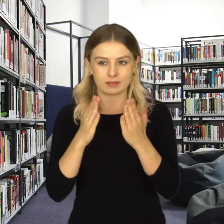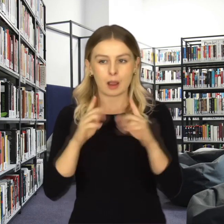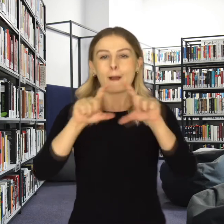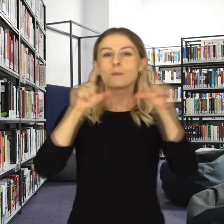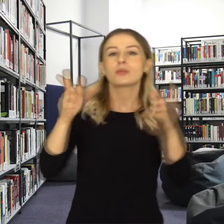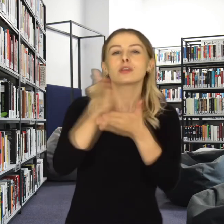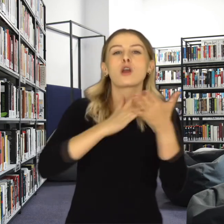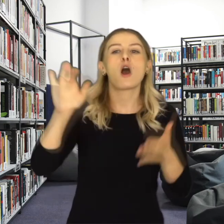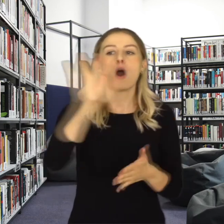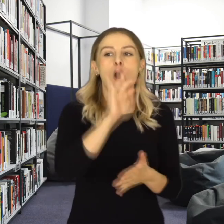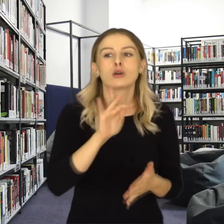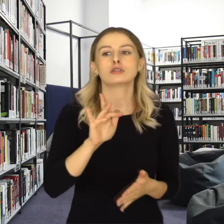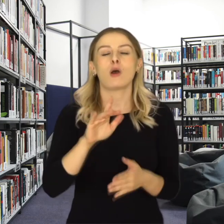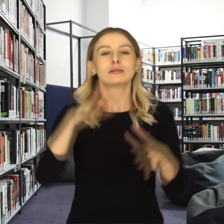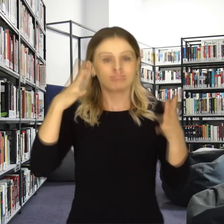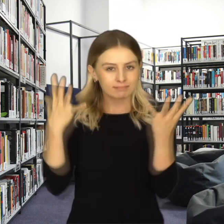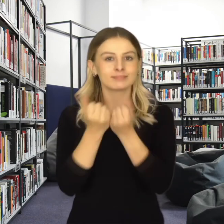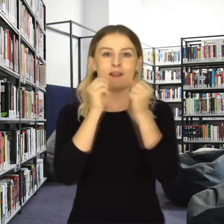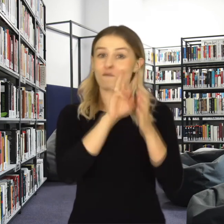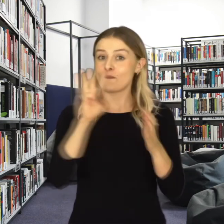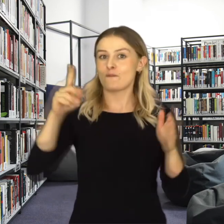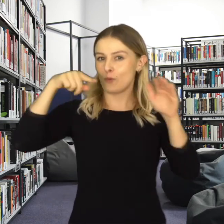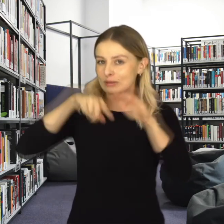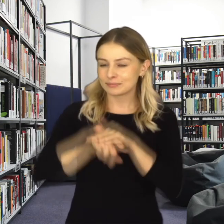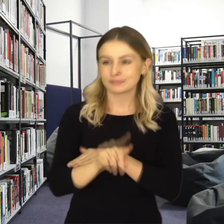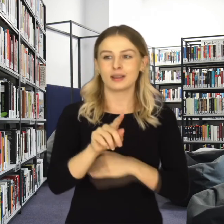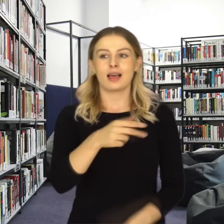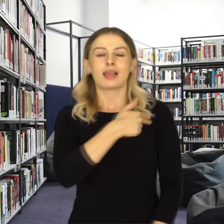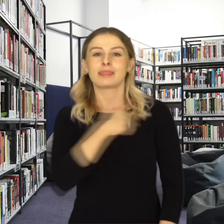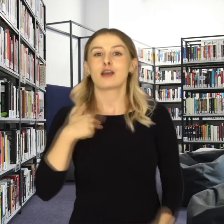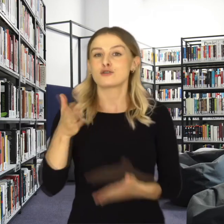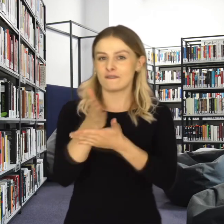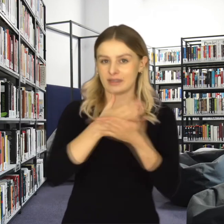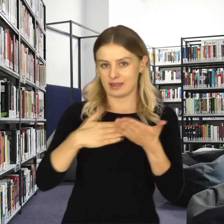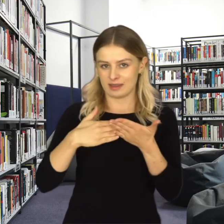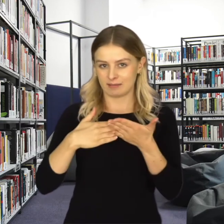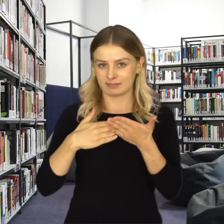Adresy filii znajdziesz na stronie WWW biblioteki w zakładce "Nasze filie".